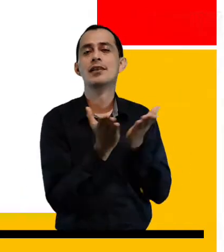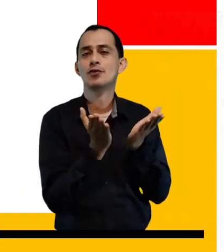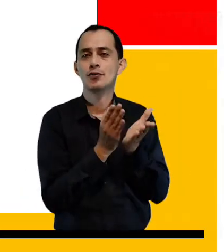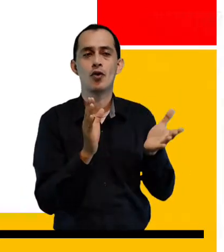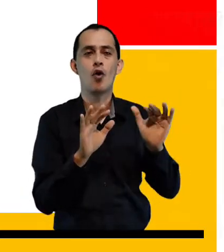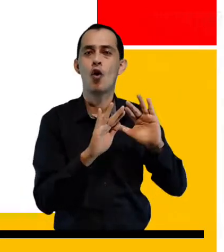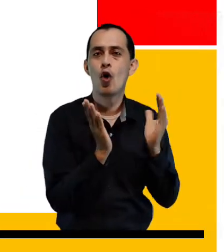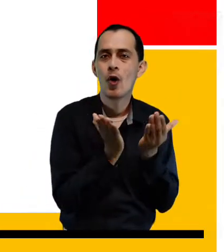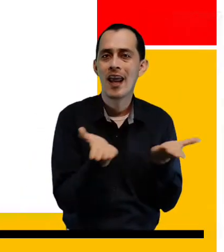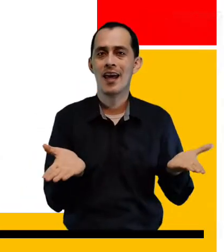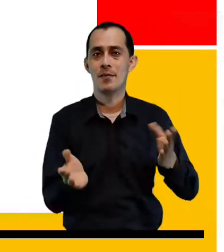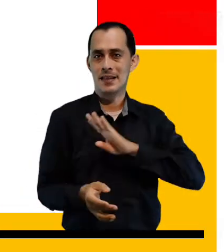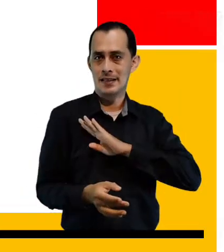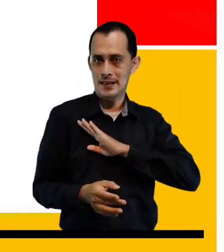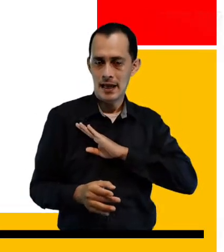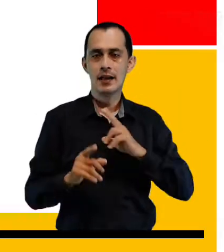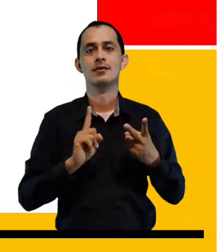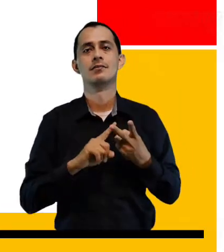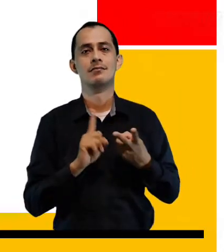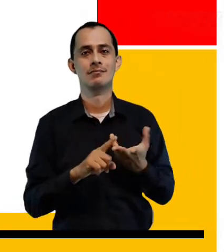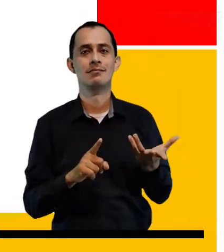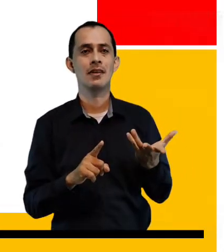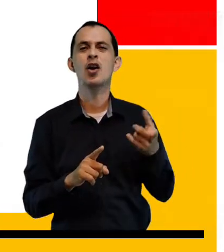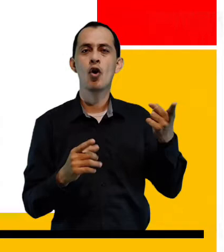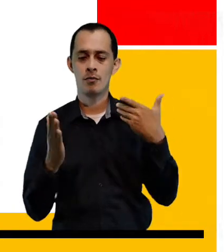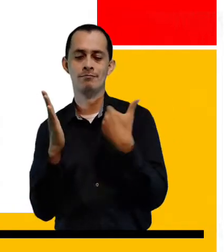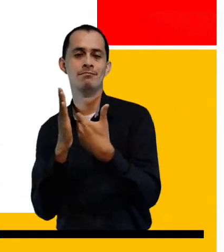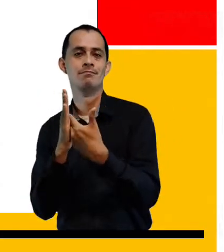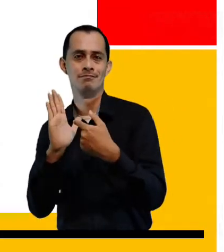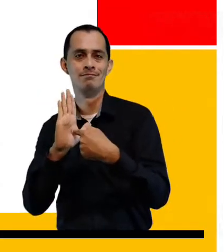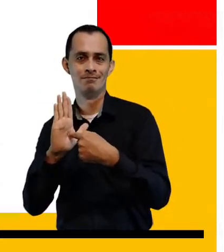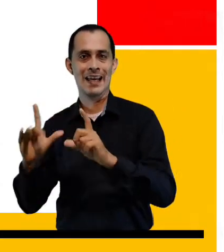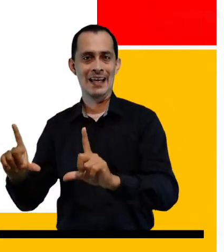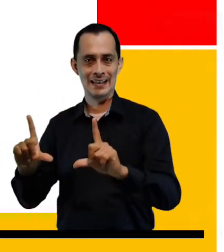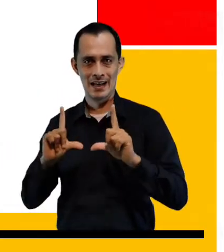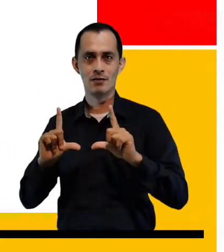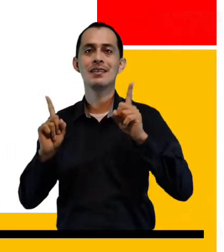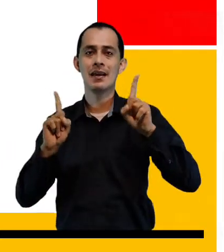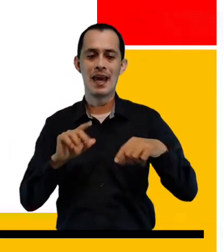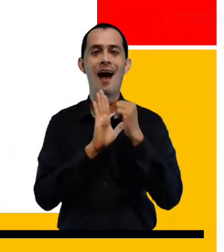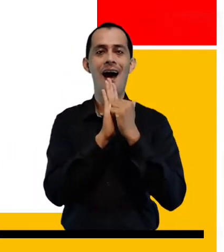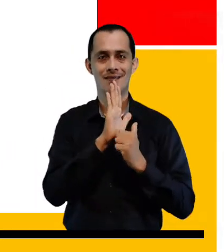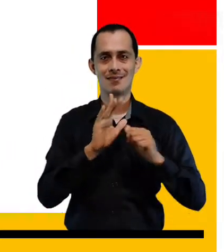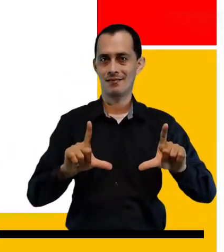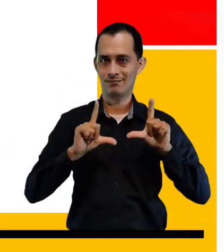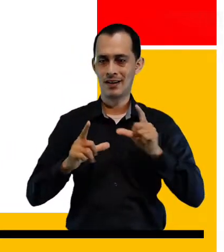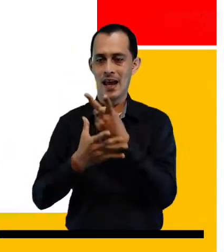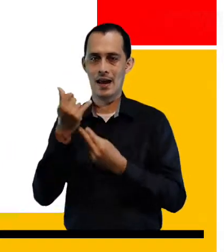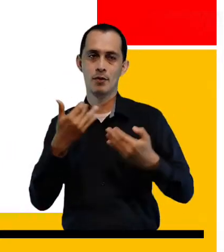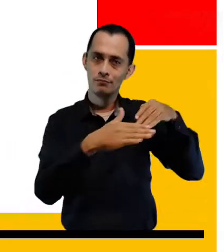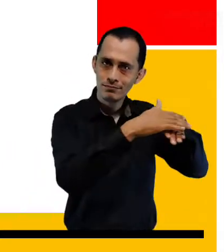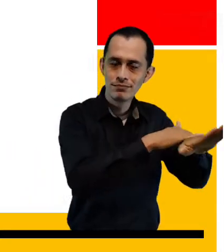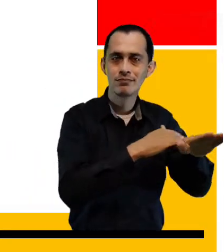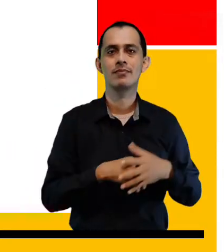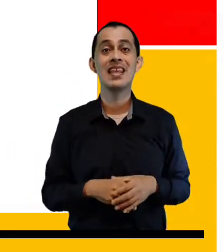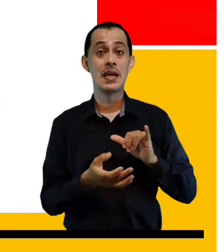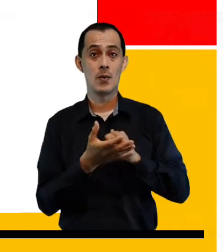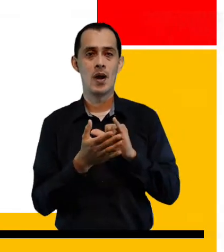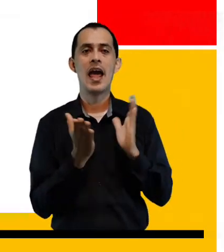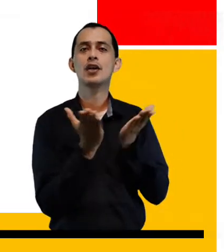mediante diploma de grado y acta de grado, lo mismo con la educación superior en pregrado